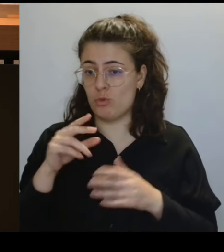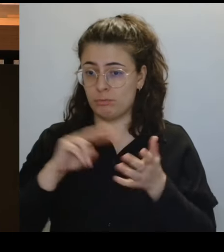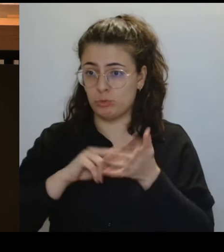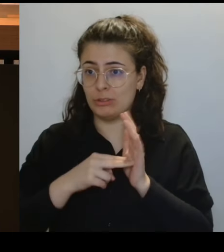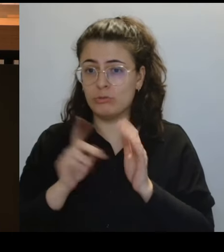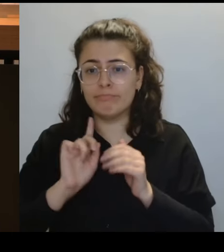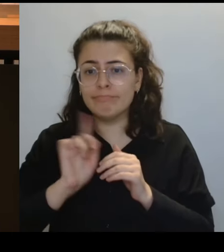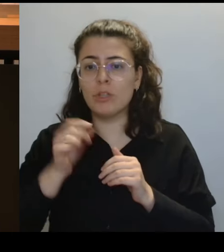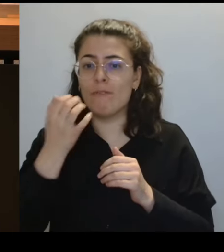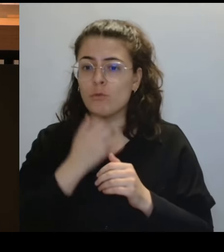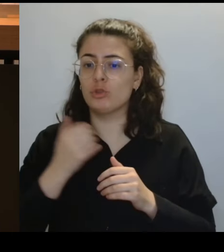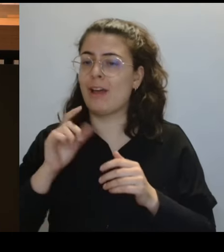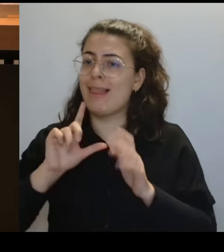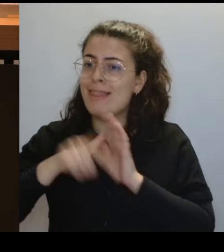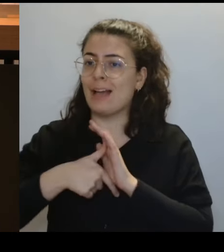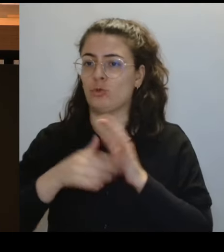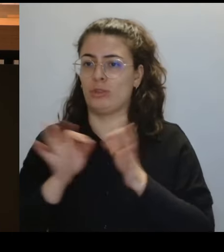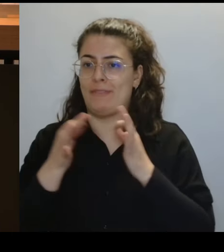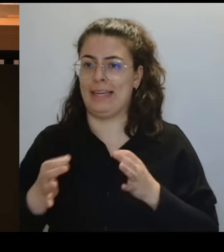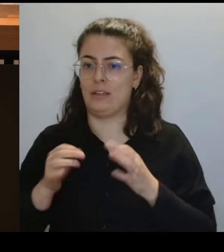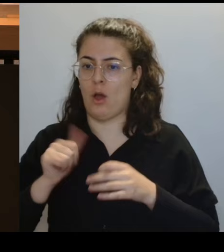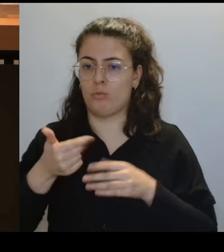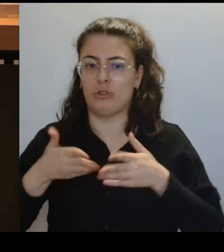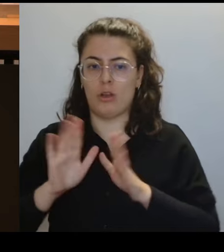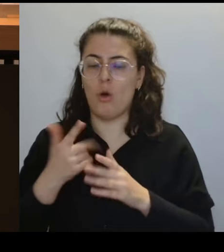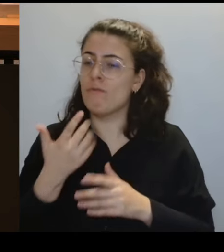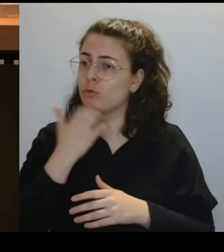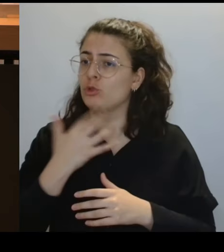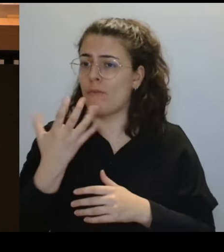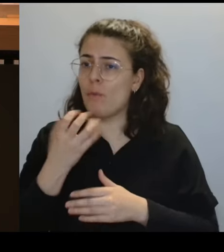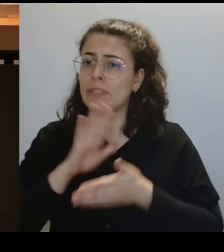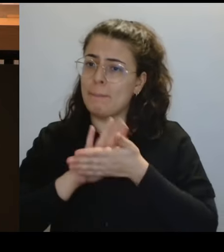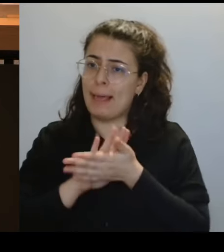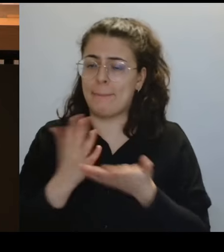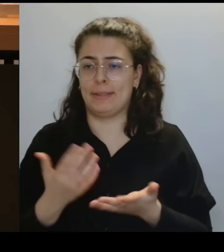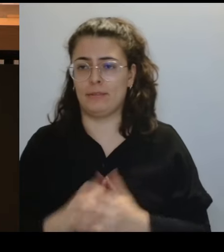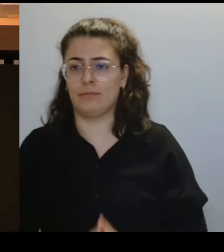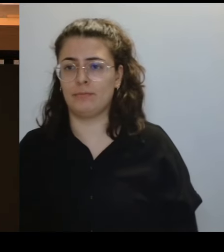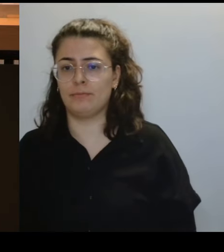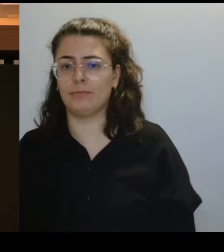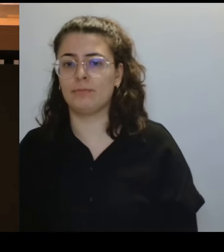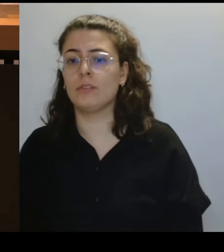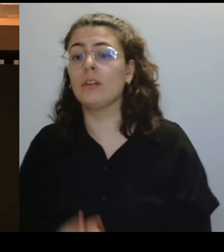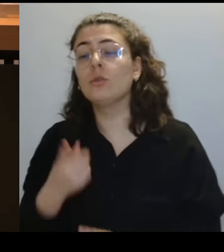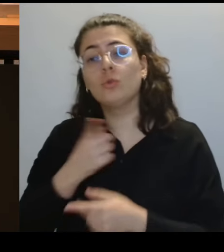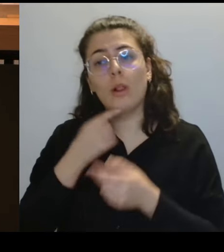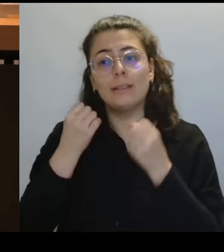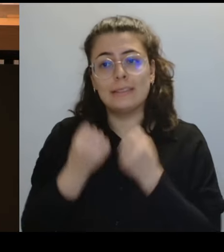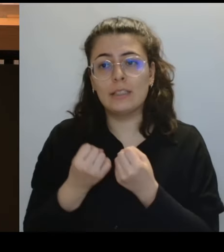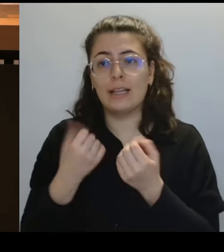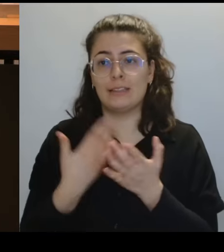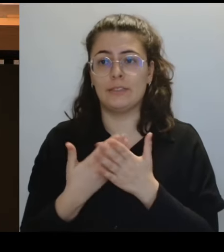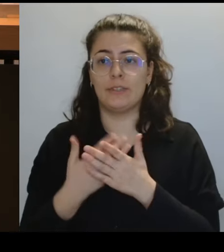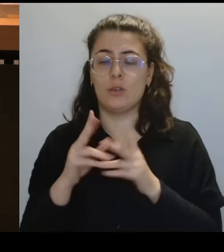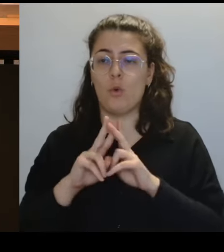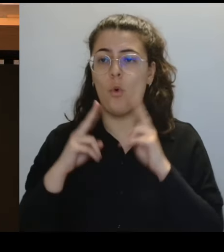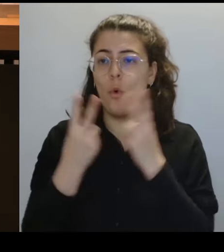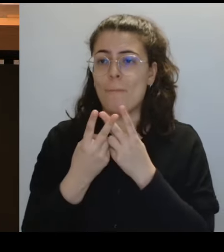50 auf Hauptstraßen und und das soll auch sicher sein. Und deshalb kann die Umweltzone, so zumindest wie Sie es vorschlagen, jetzt nicht abgeschafft werden. Vielen Dank.